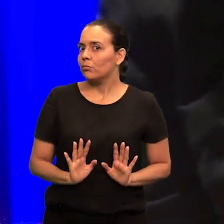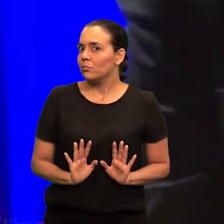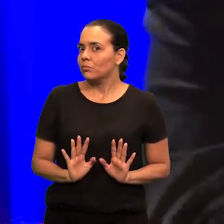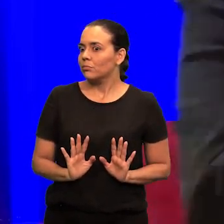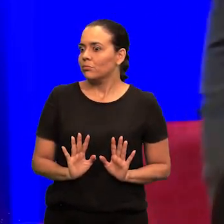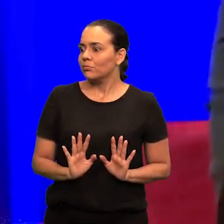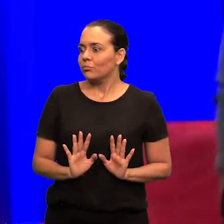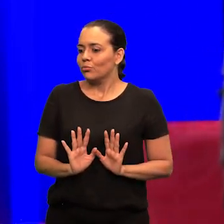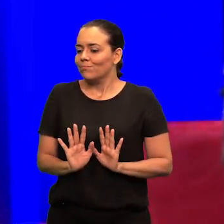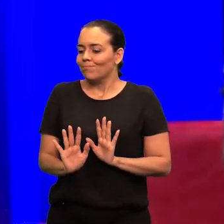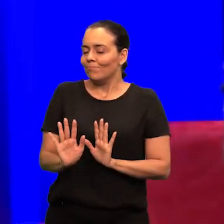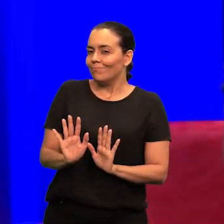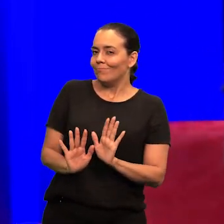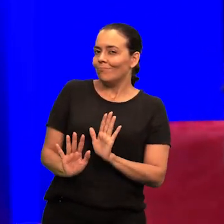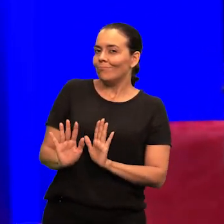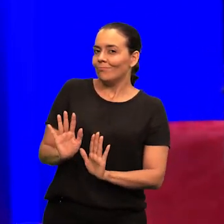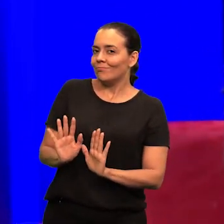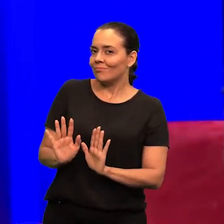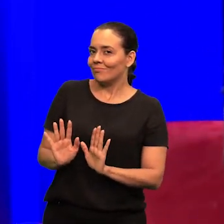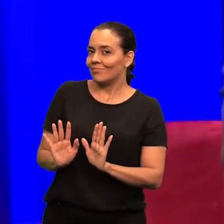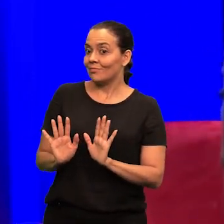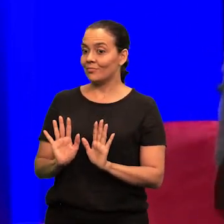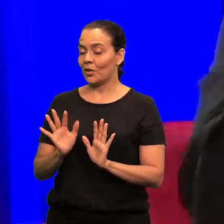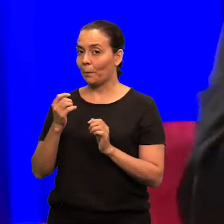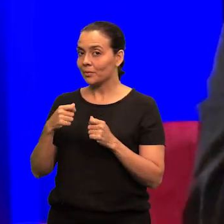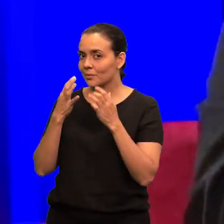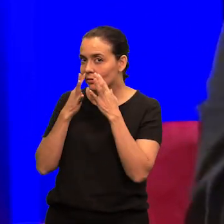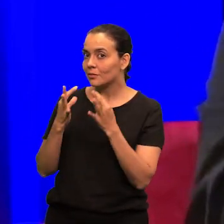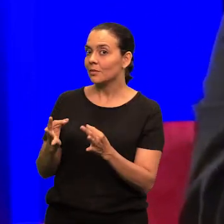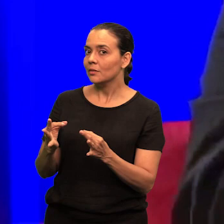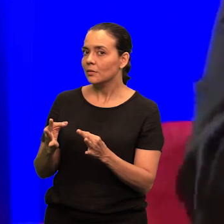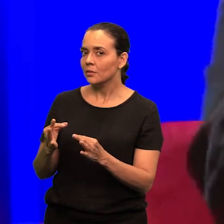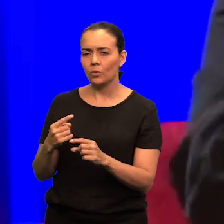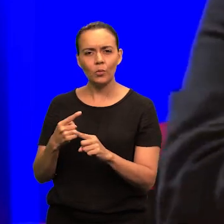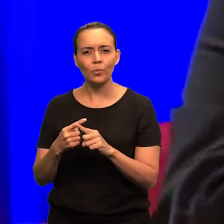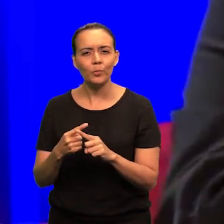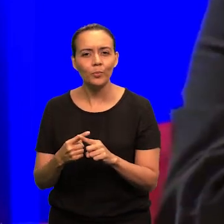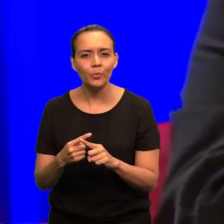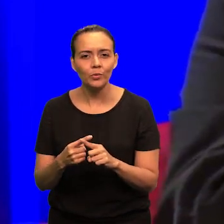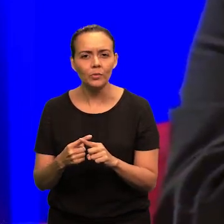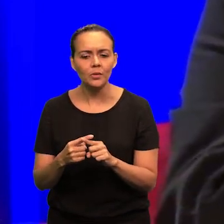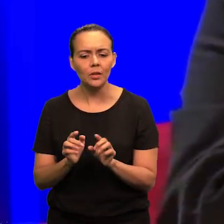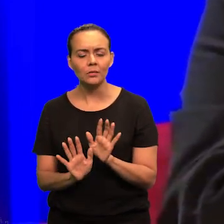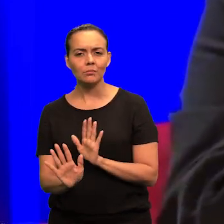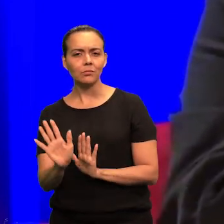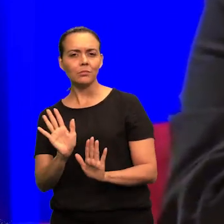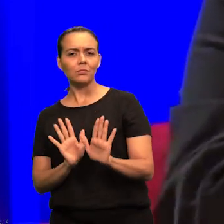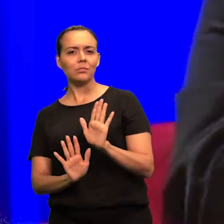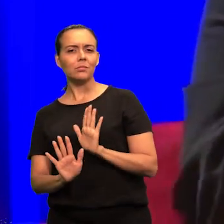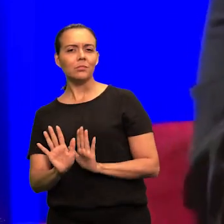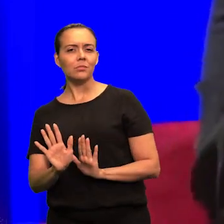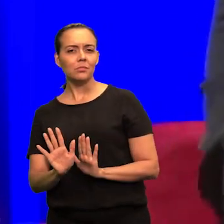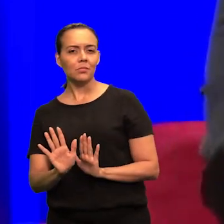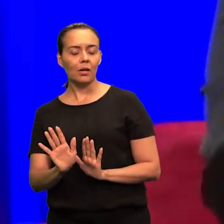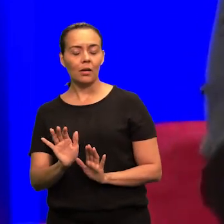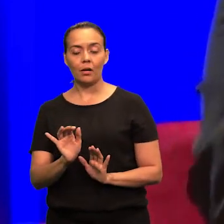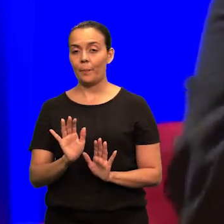Eu posso, porque livre sou, mas não devo. Por que não devo? Porque não devo fazer nada